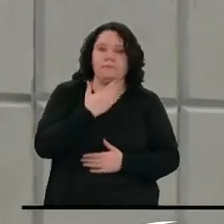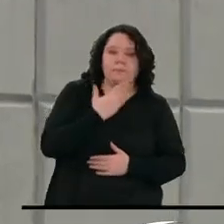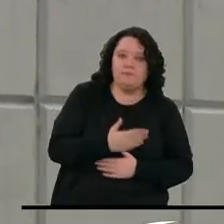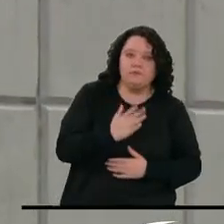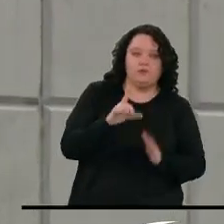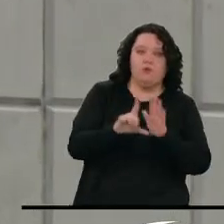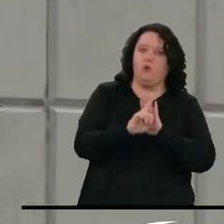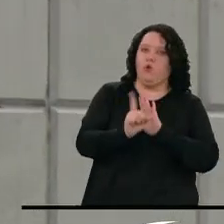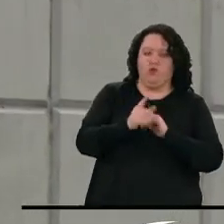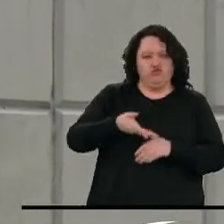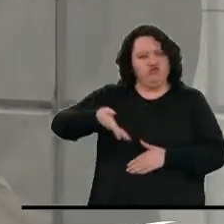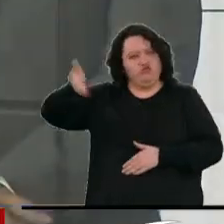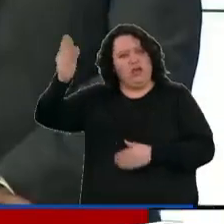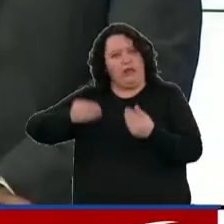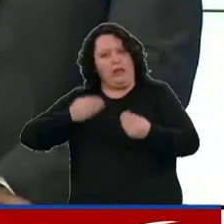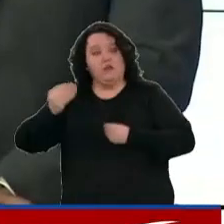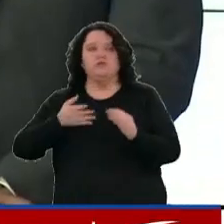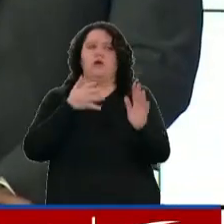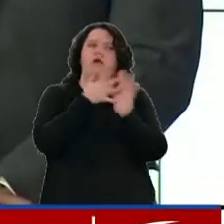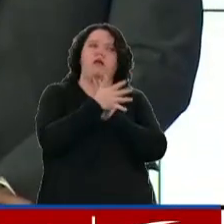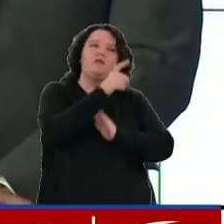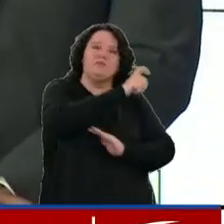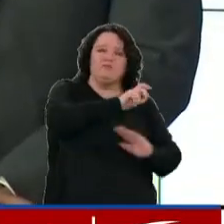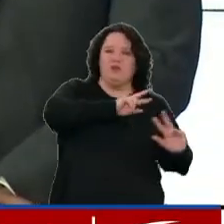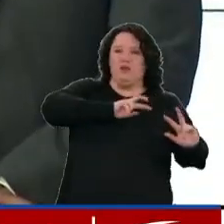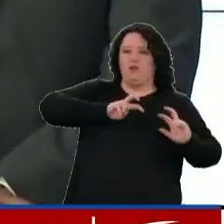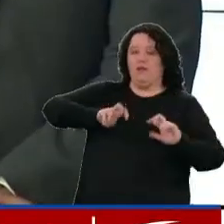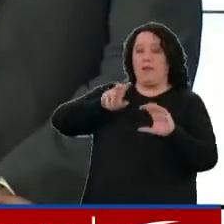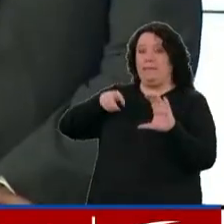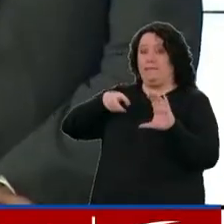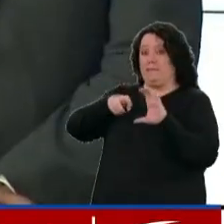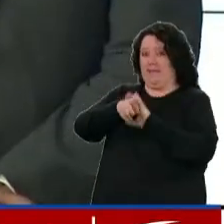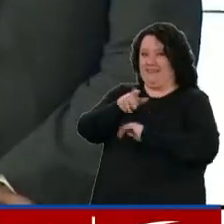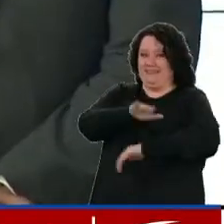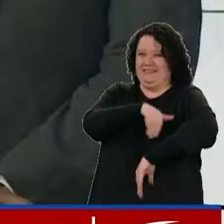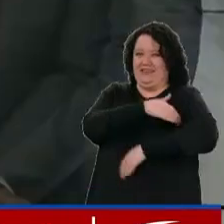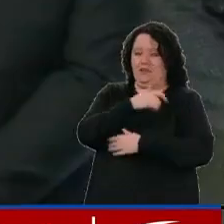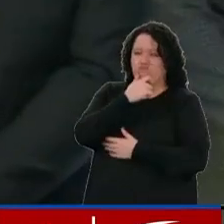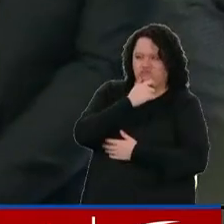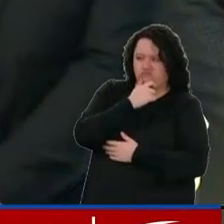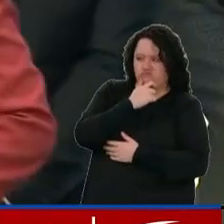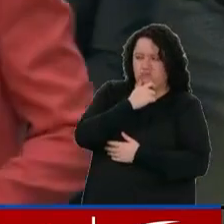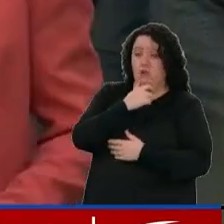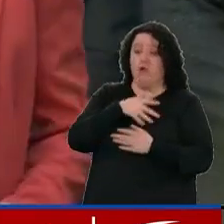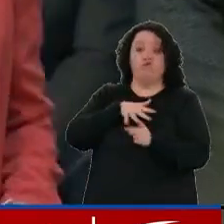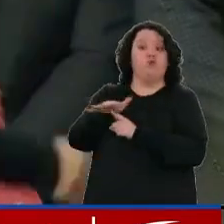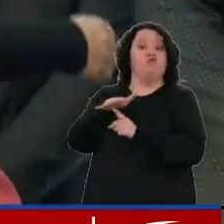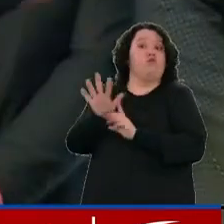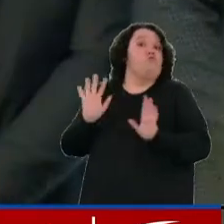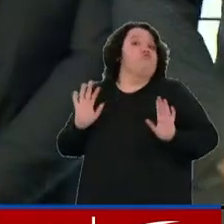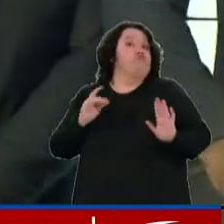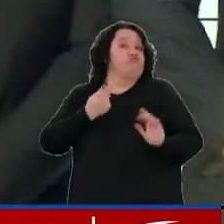Fiscalía y la Procuraduría para explicar que hizo ante Migración Colombia para lograr la salida de su hijo del país cuando al parecer no tenía el permiso que